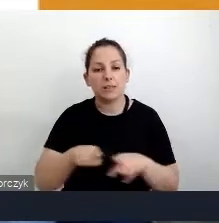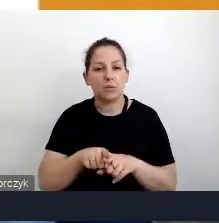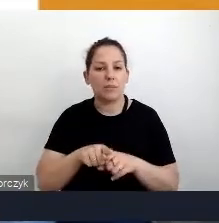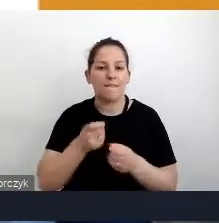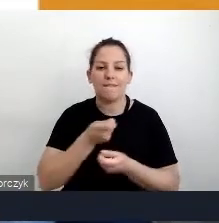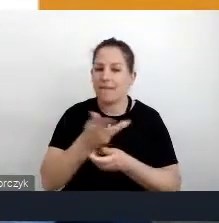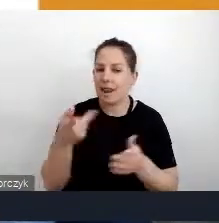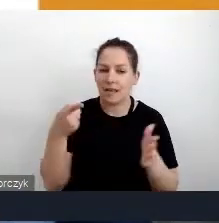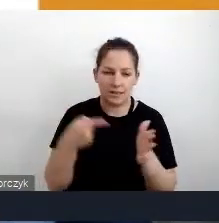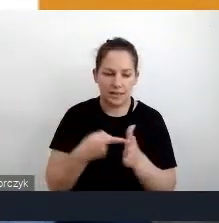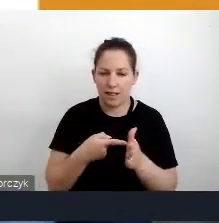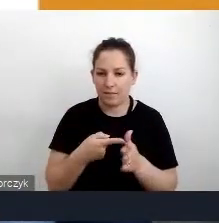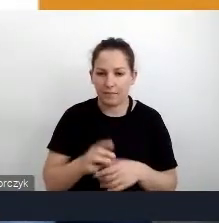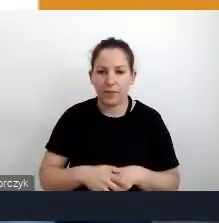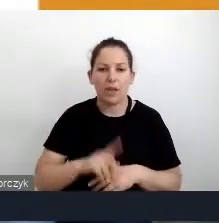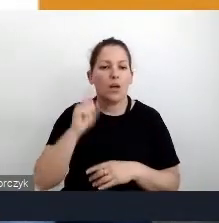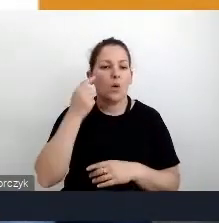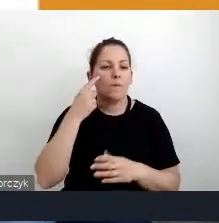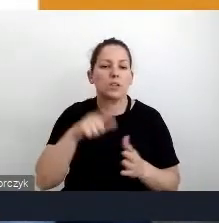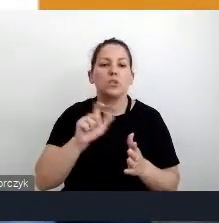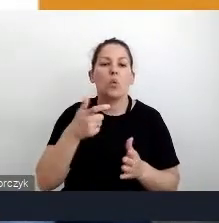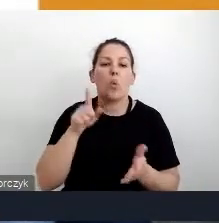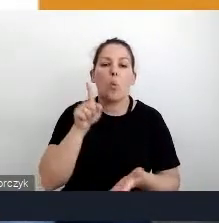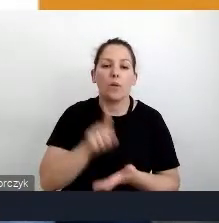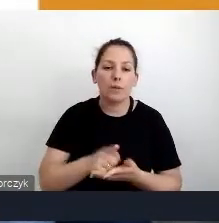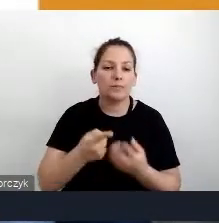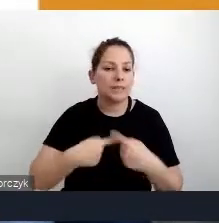Przede wszystkim to, co nam udało się zrealizować w ostatnich latach,